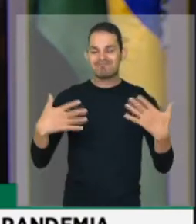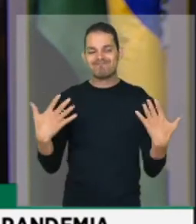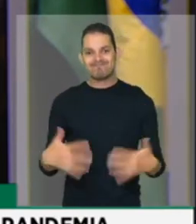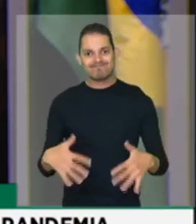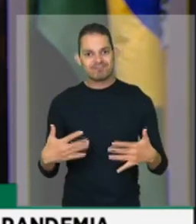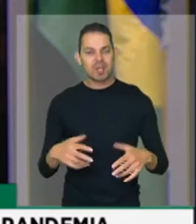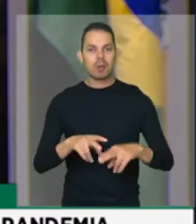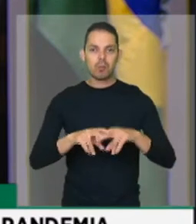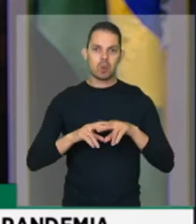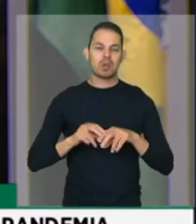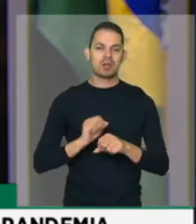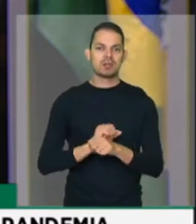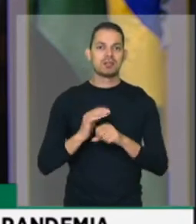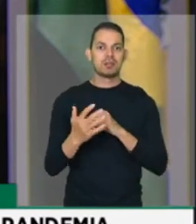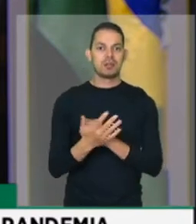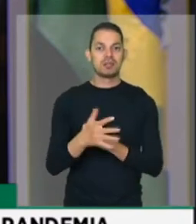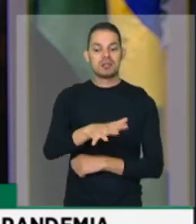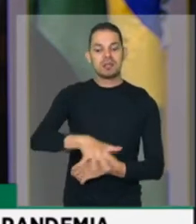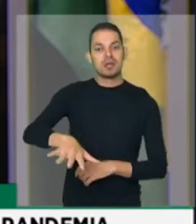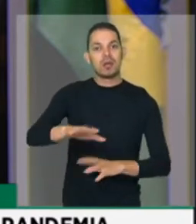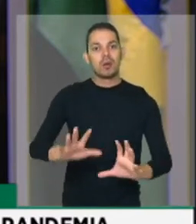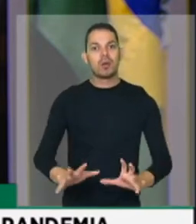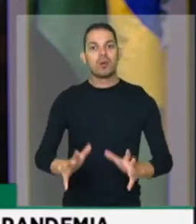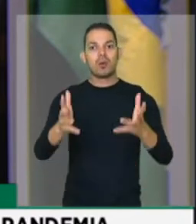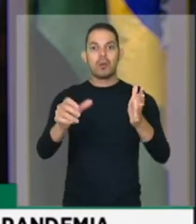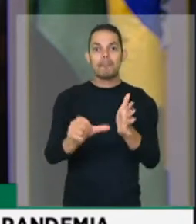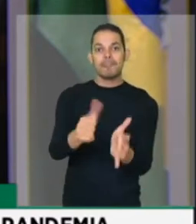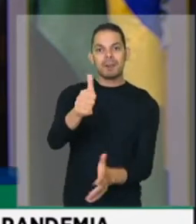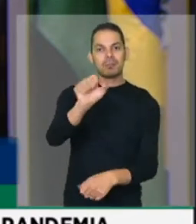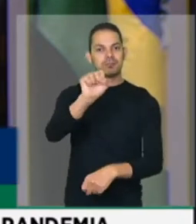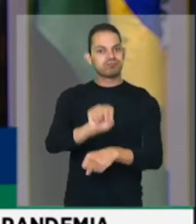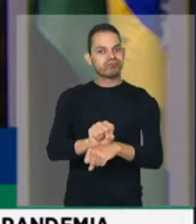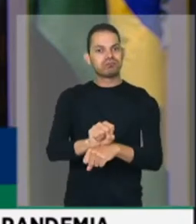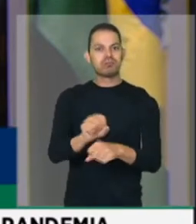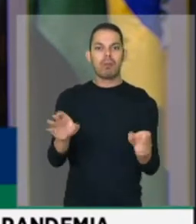FOI O PRIMEIRO SETOR QUE PAROU NO PAÍS... E SEM DÚVIDA SERÁ O ÚLTIMO A SER